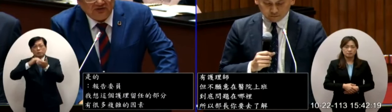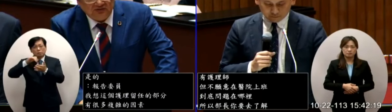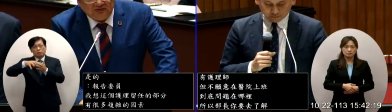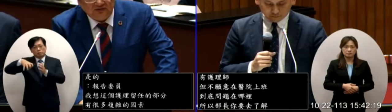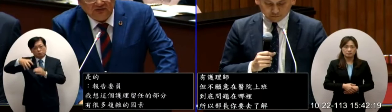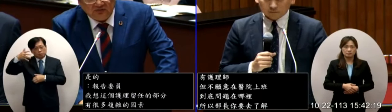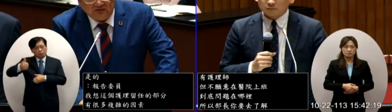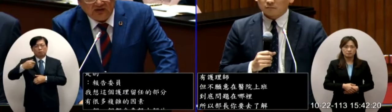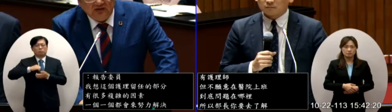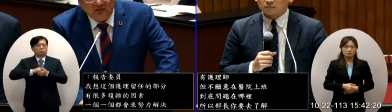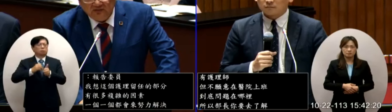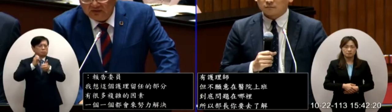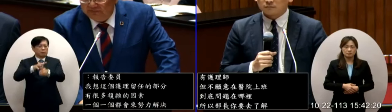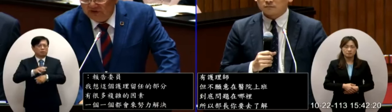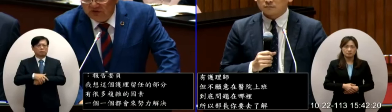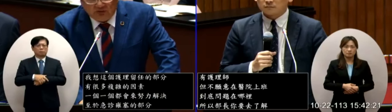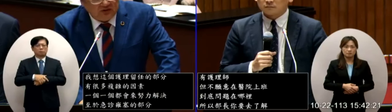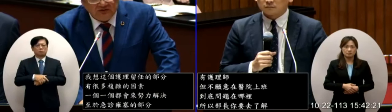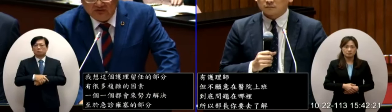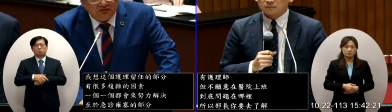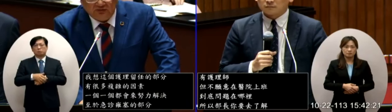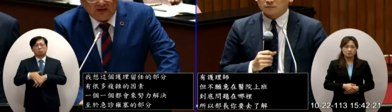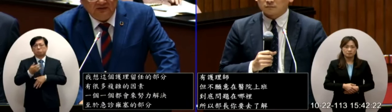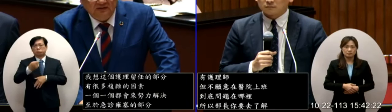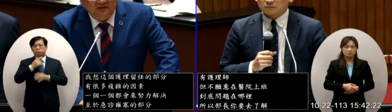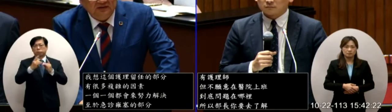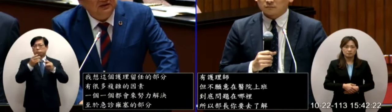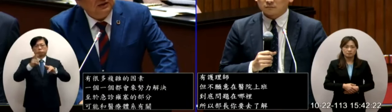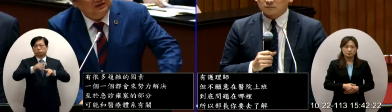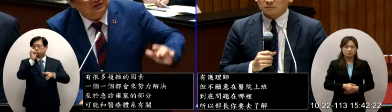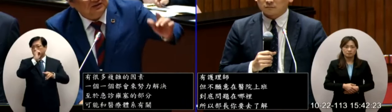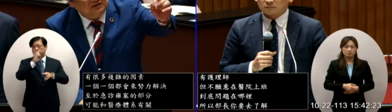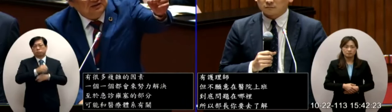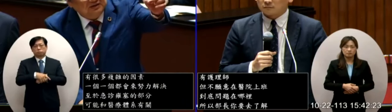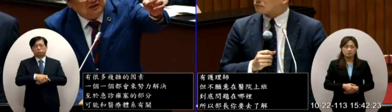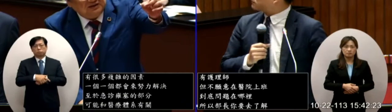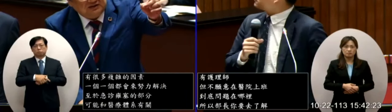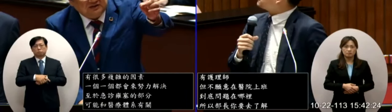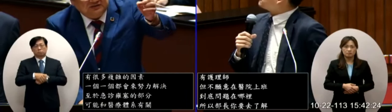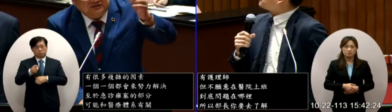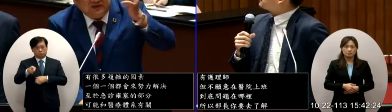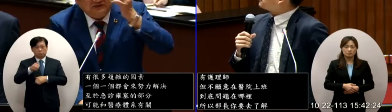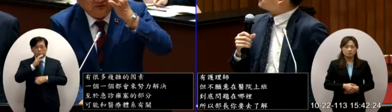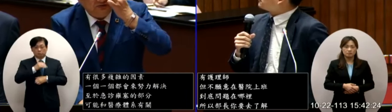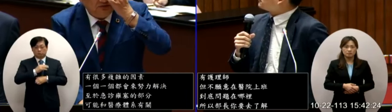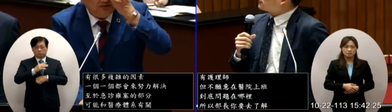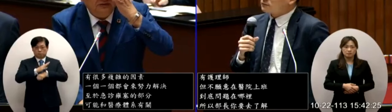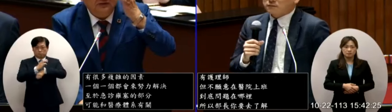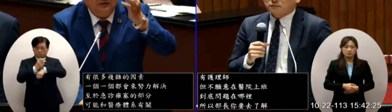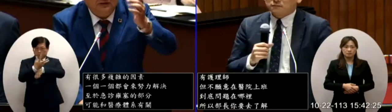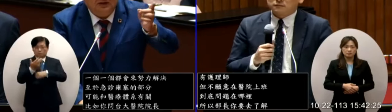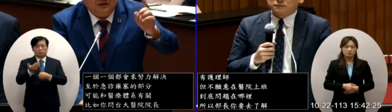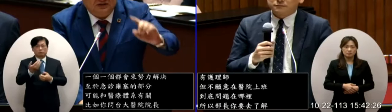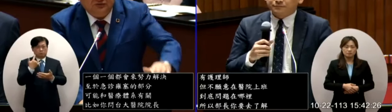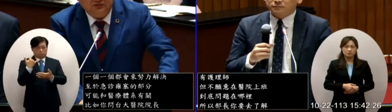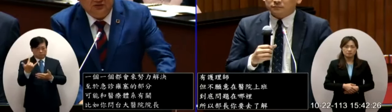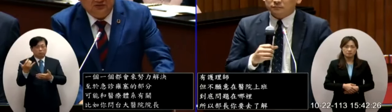他絕對說他並沒有關任何床 你看他的 他等48小時 就已經 剛剛你提出的